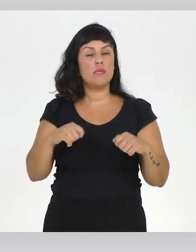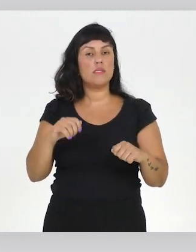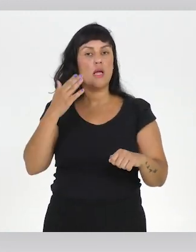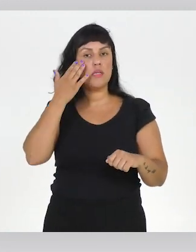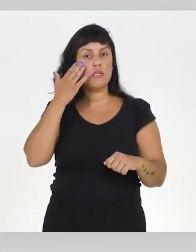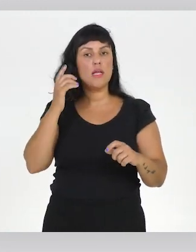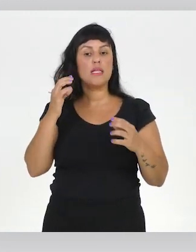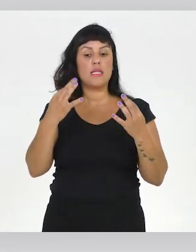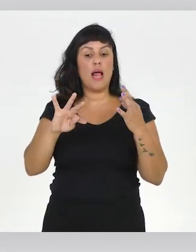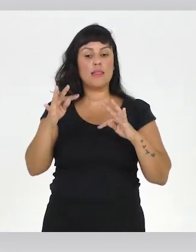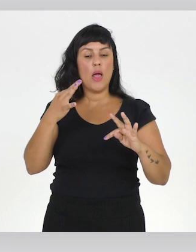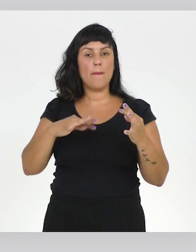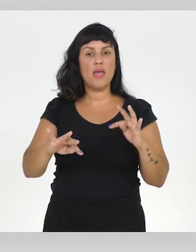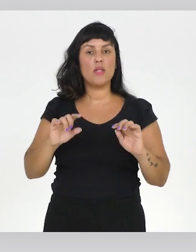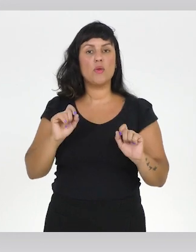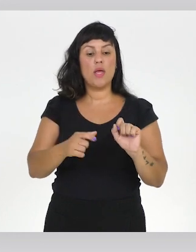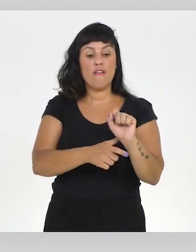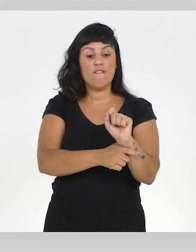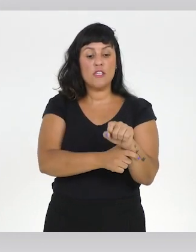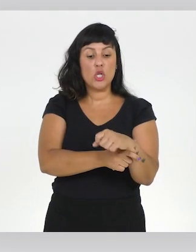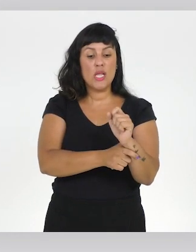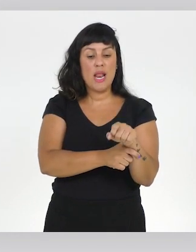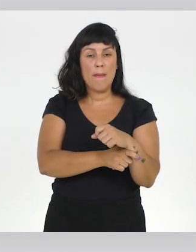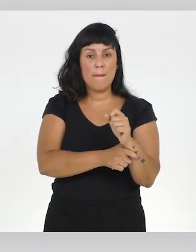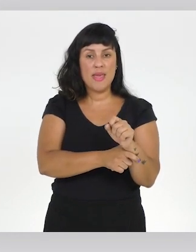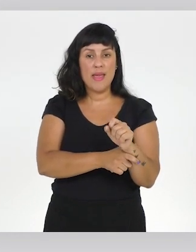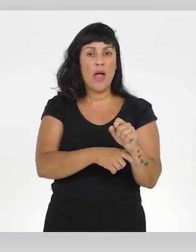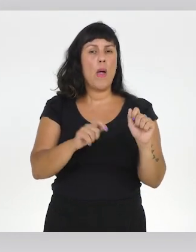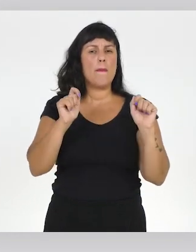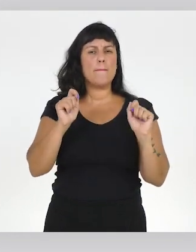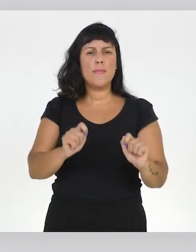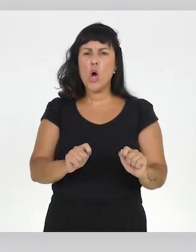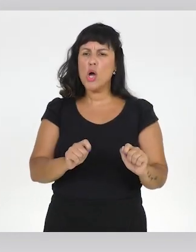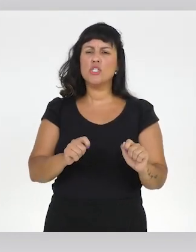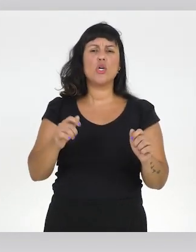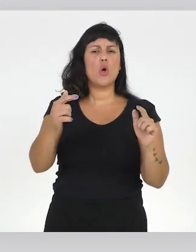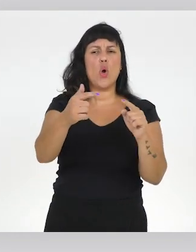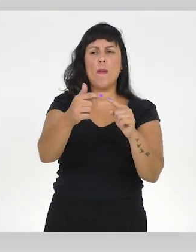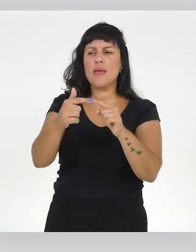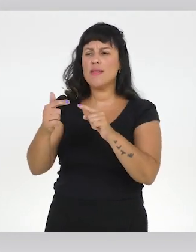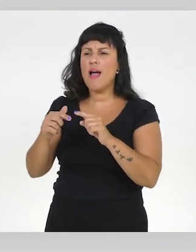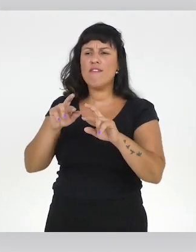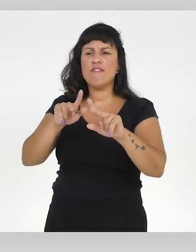pode servir para vários mecanismos, isso chama tratamento multimodal.